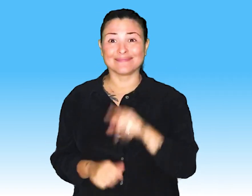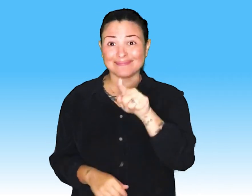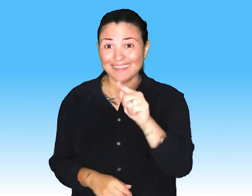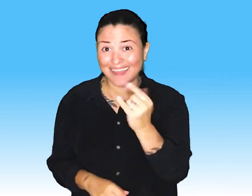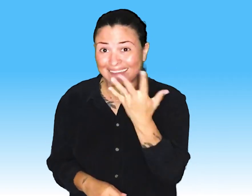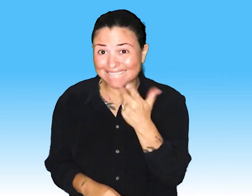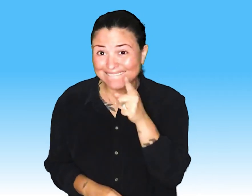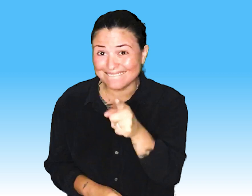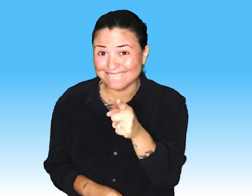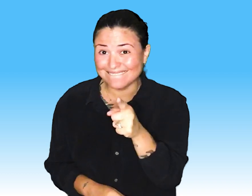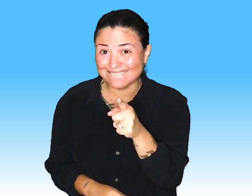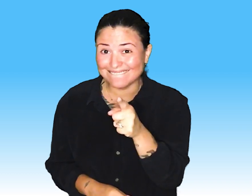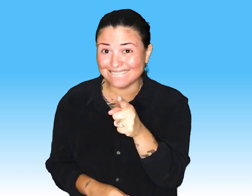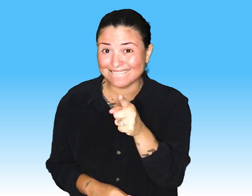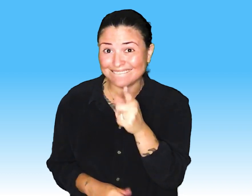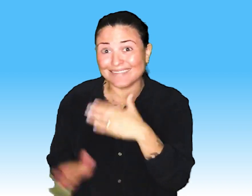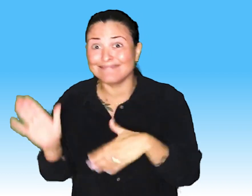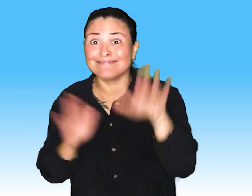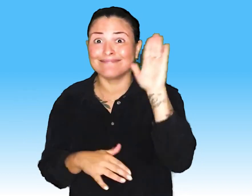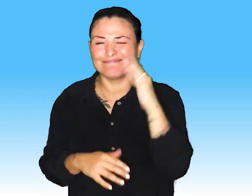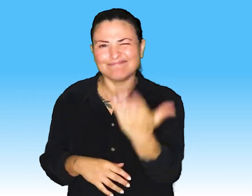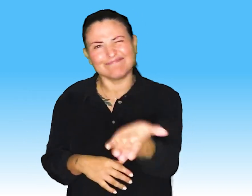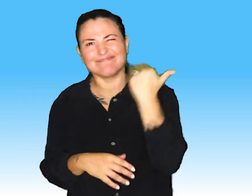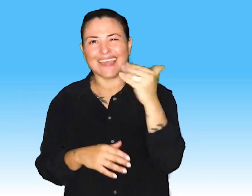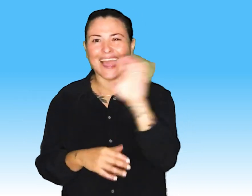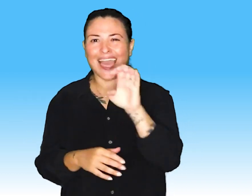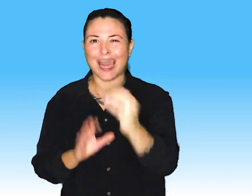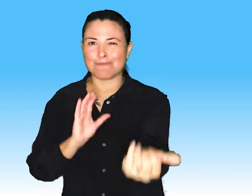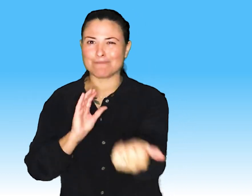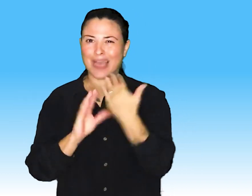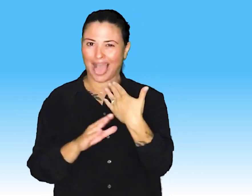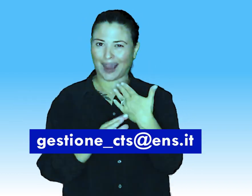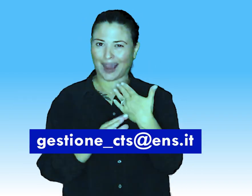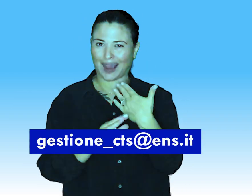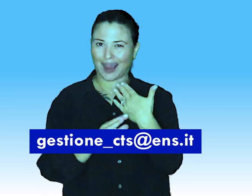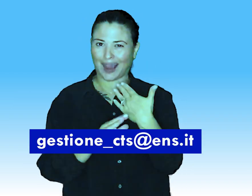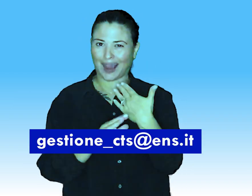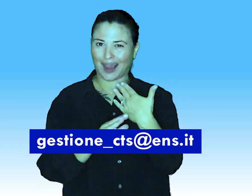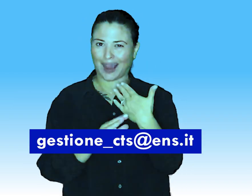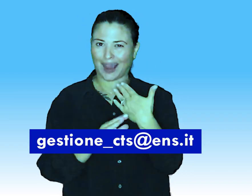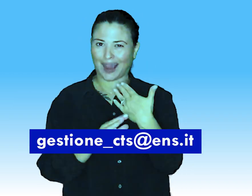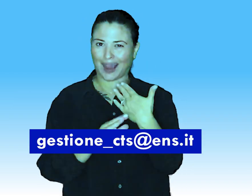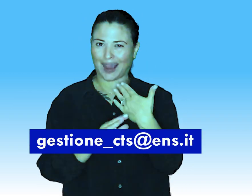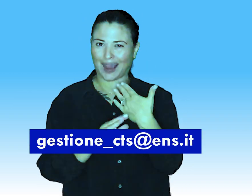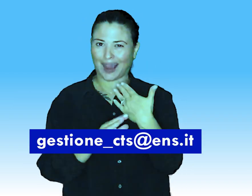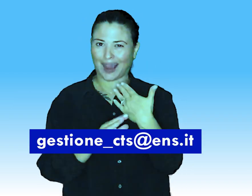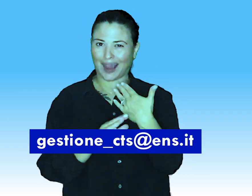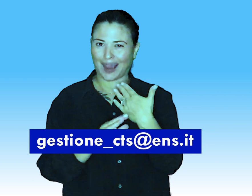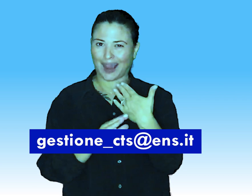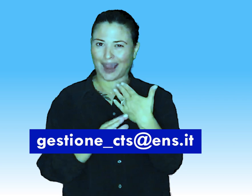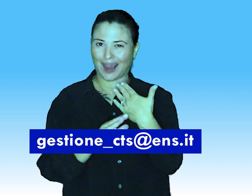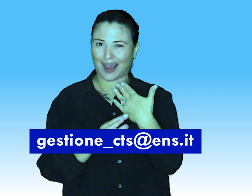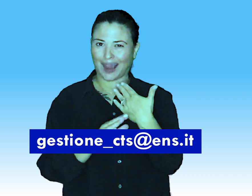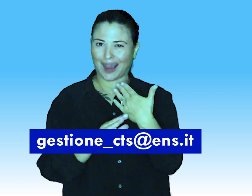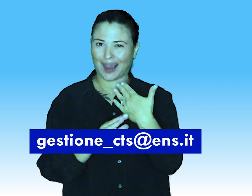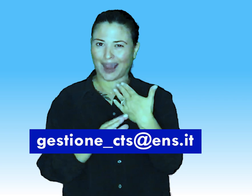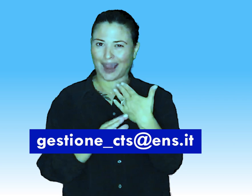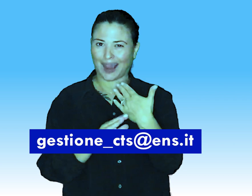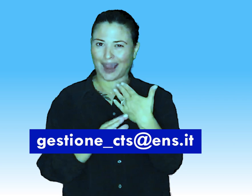Vuoi partecipare a questa interessante iniziativa? Invia la tua candidatura alla seguente mail: gestione_cts@ens.it